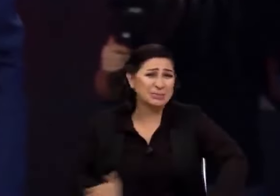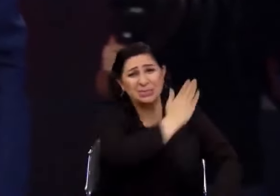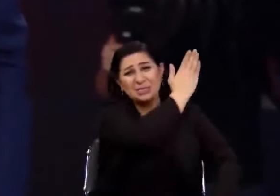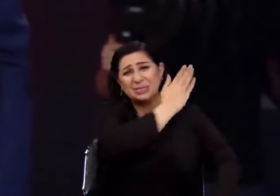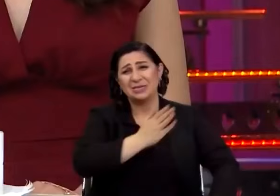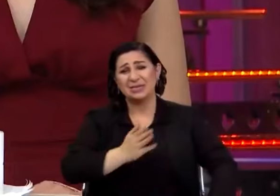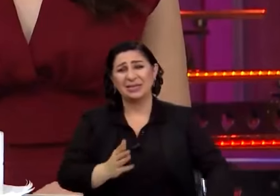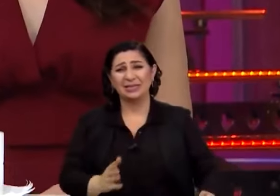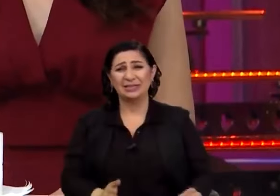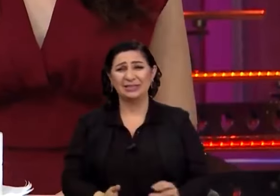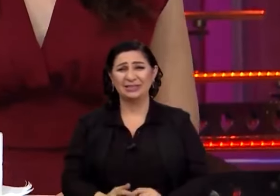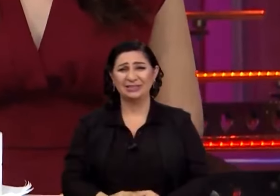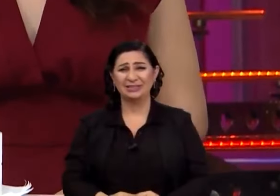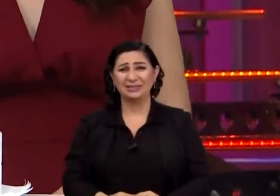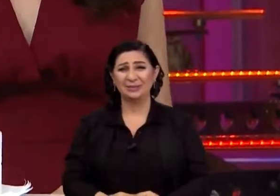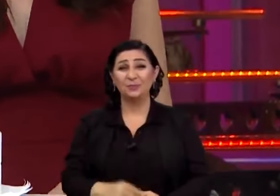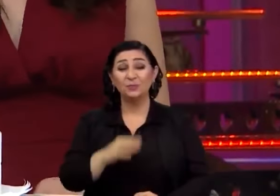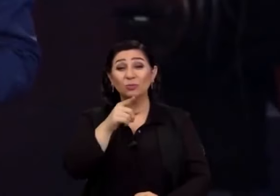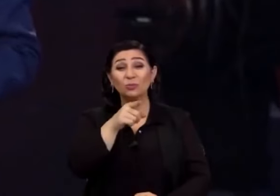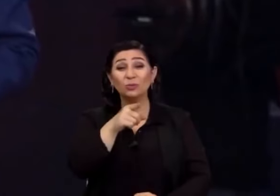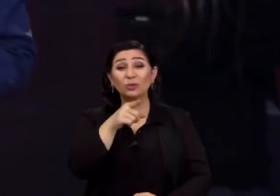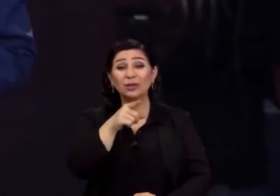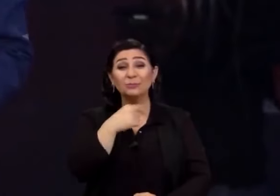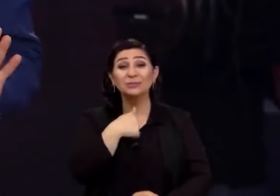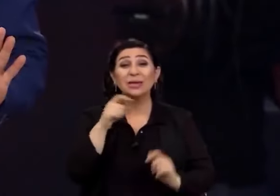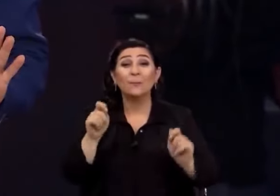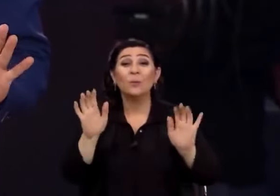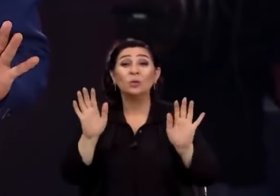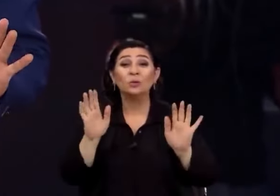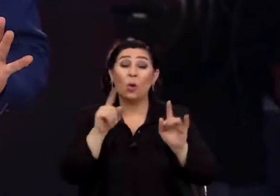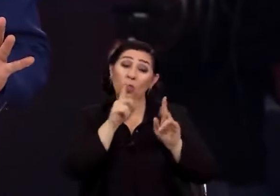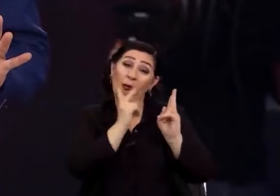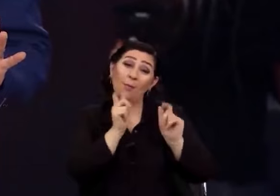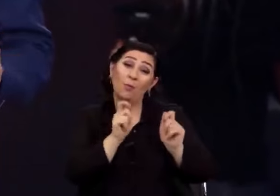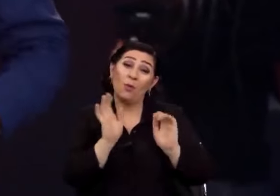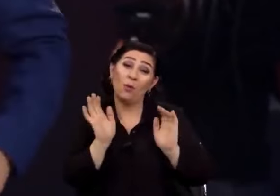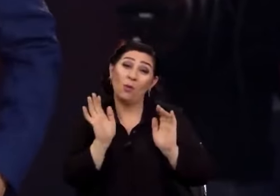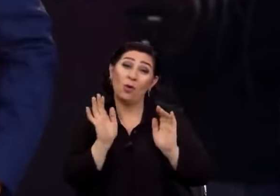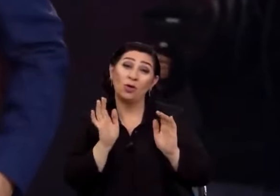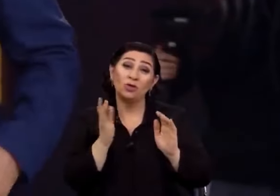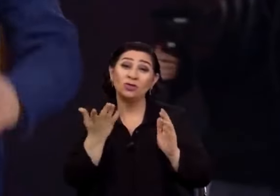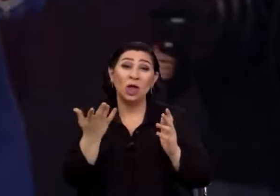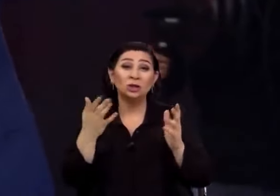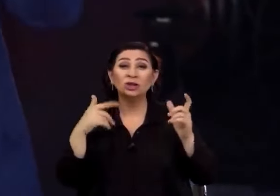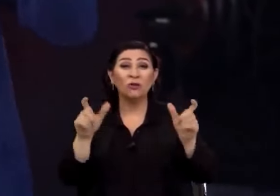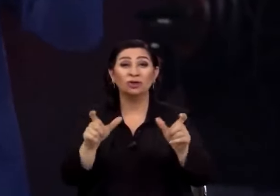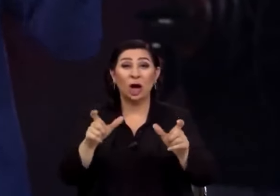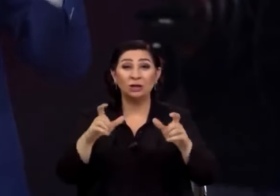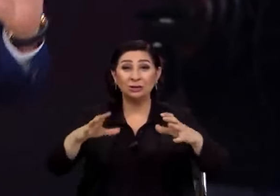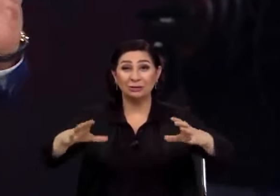Baba bir de bunları biz bunları bunları biz yapmıyoruz bunları onlar yapıyor neyini